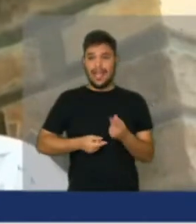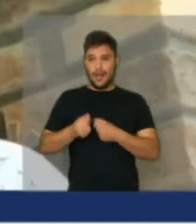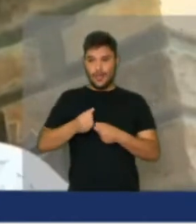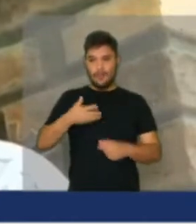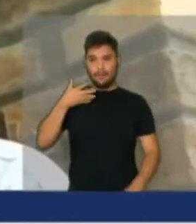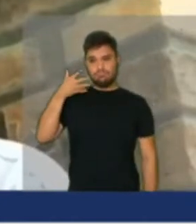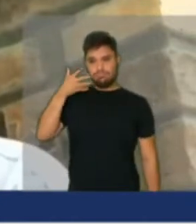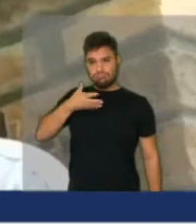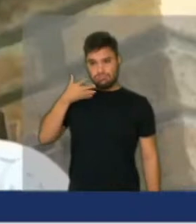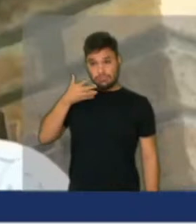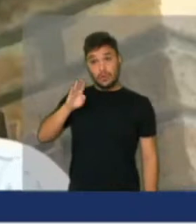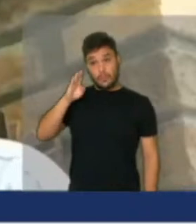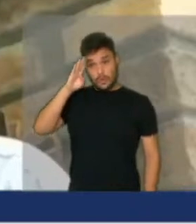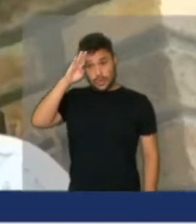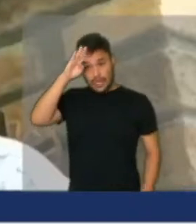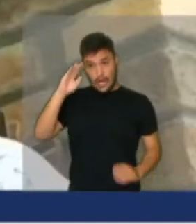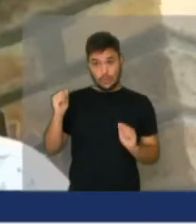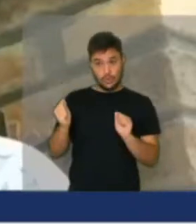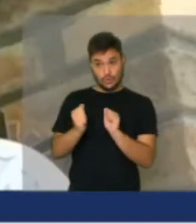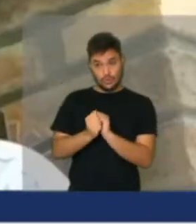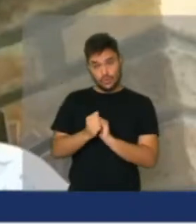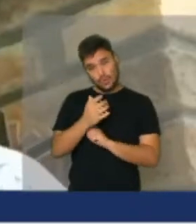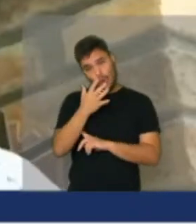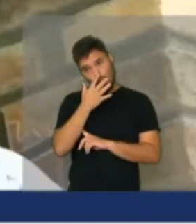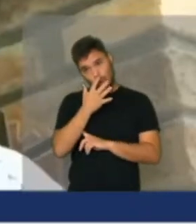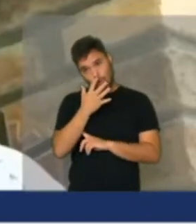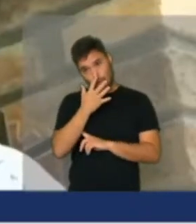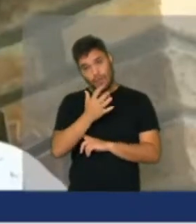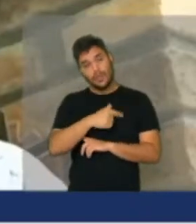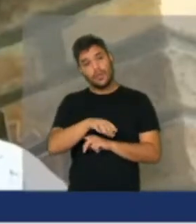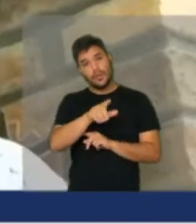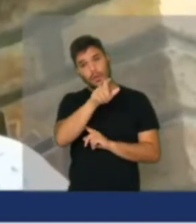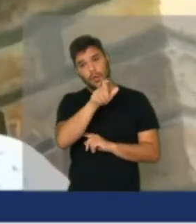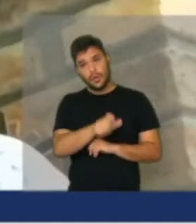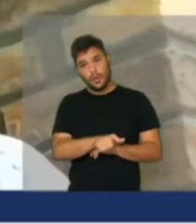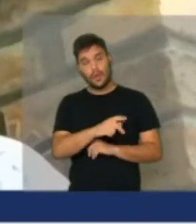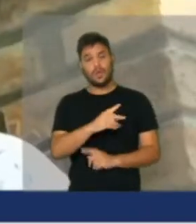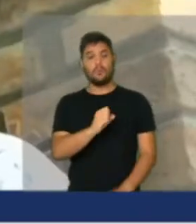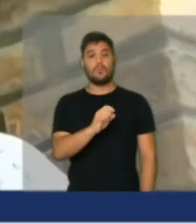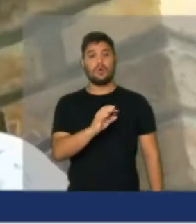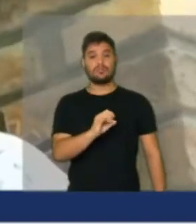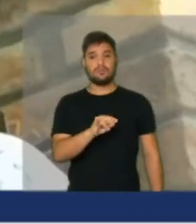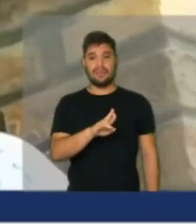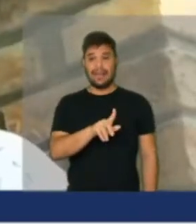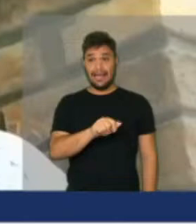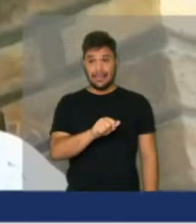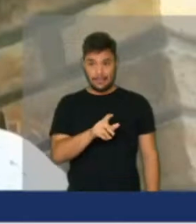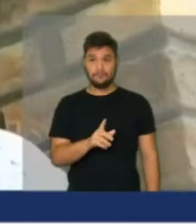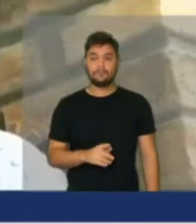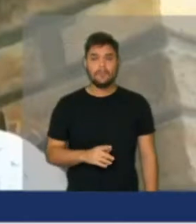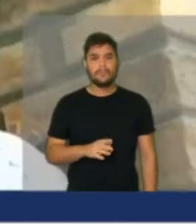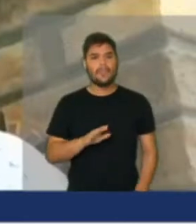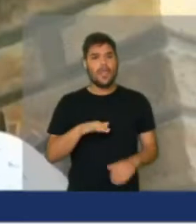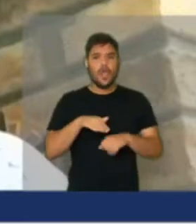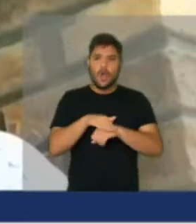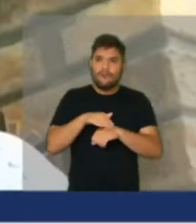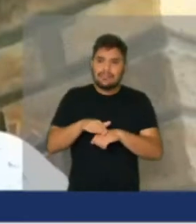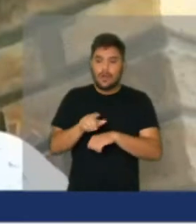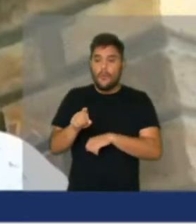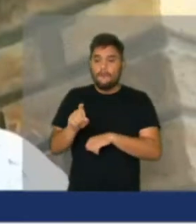LADO DELE, OLHANDO PARA O CHAMADO POSTO IPIRANGA, CONVERSANDO COM MIL INVESTIDORES BRASILEIROS. CADA UM DELES, PRESIDENTE MARCELO RAMOS, COM 50 MILHÕES DE